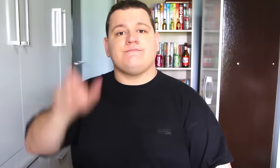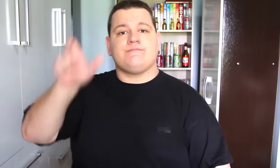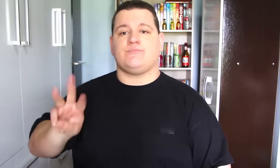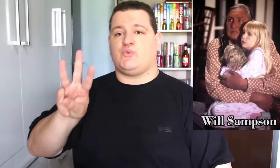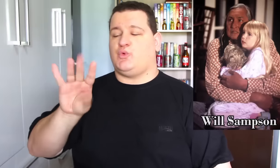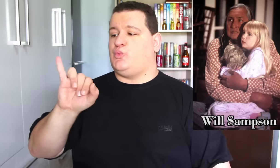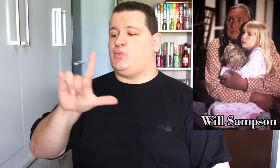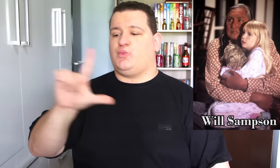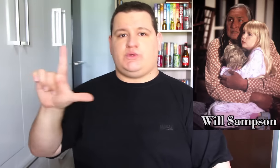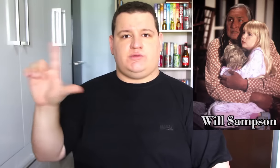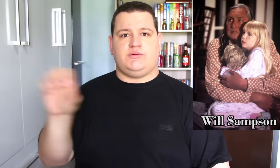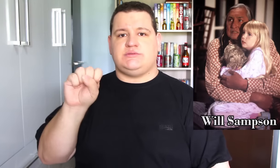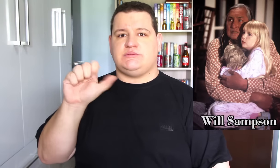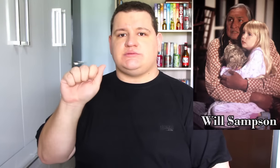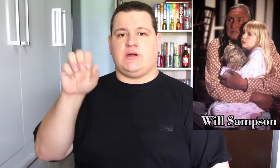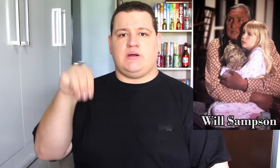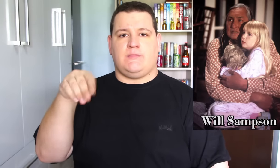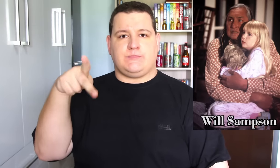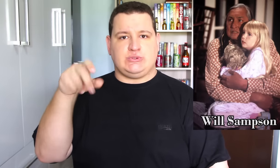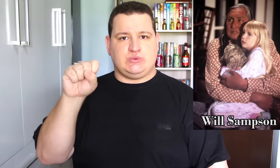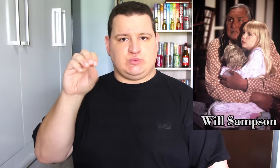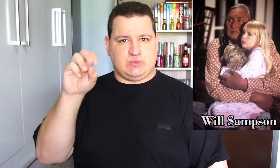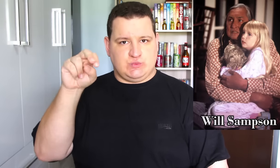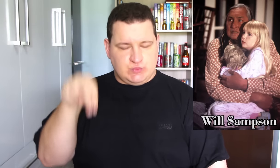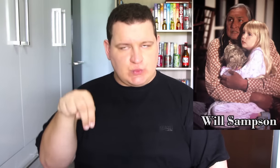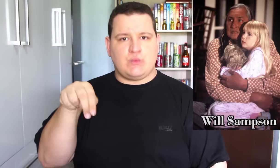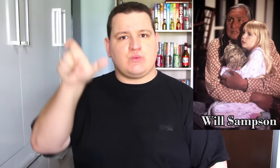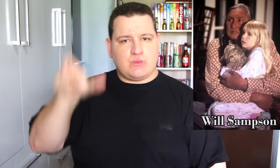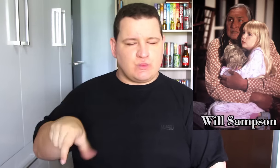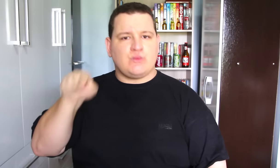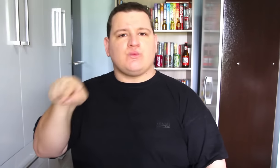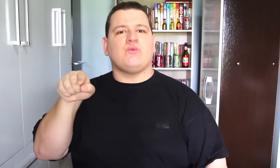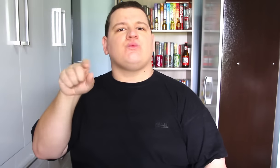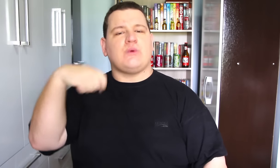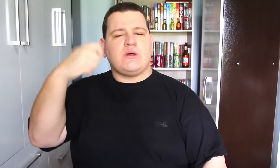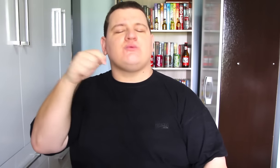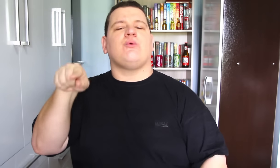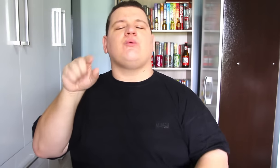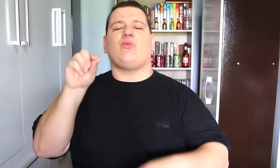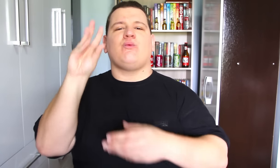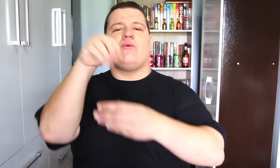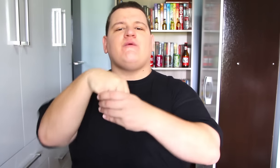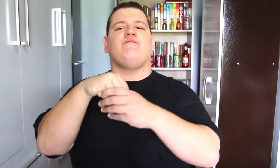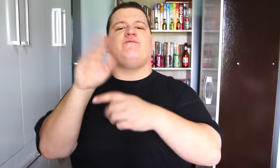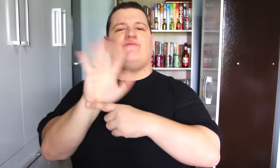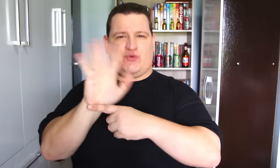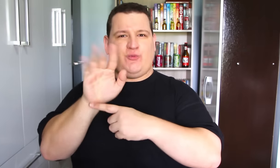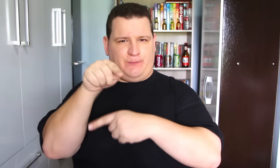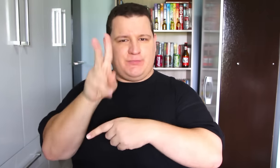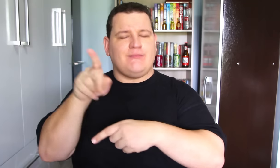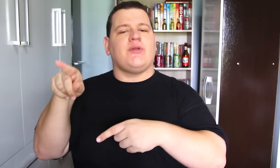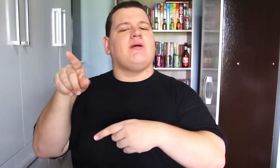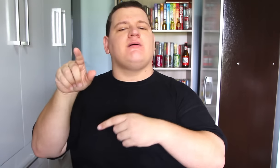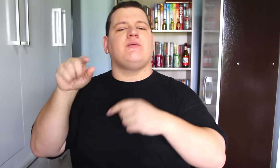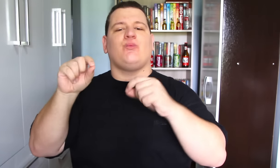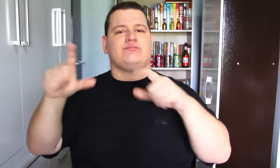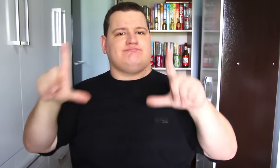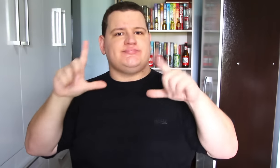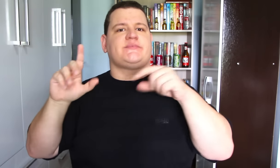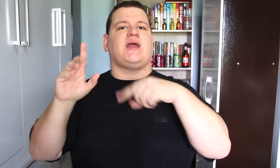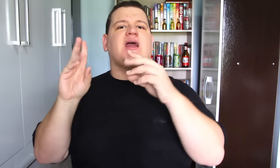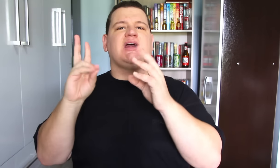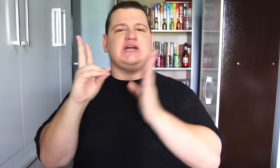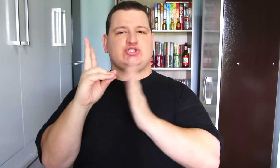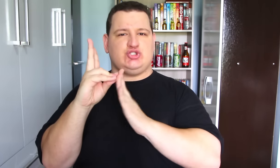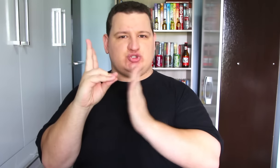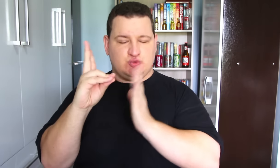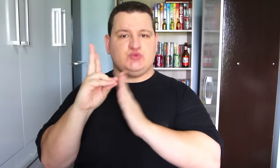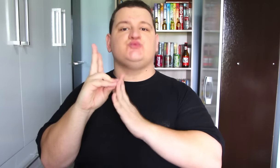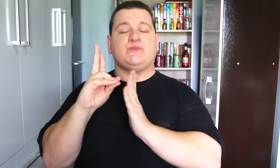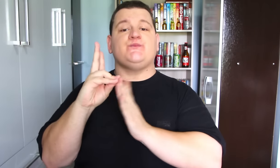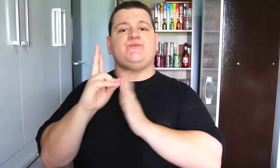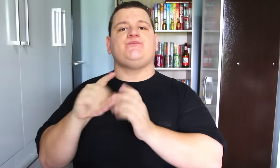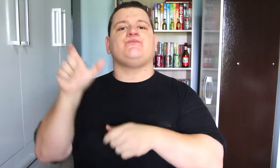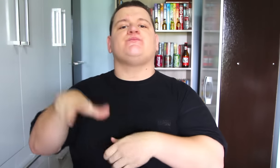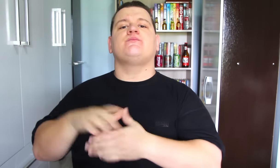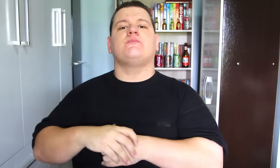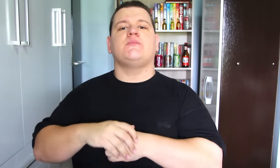O ator Will Sampson, que interpretou um índio no filme,